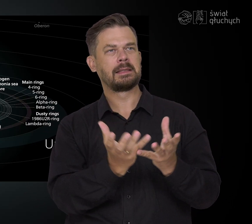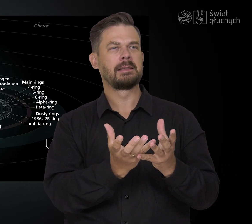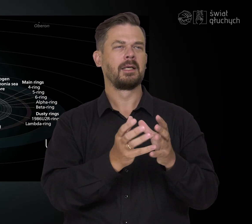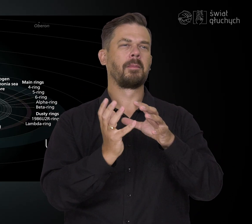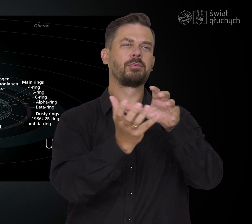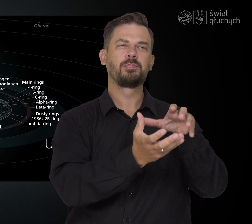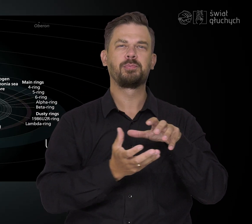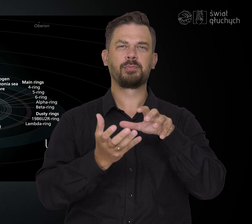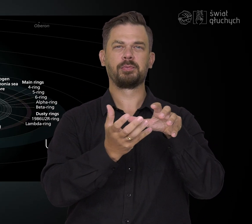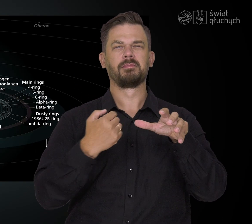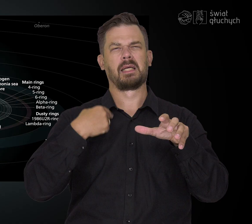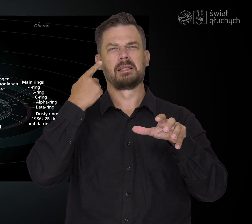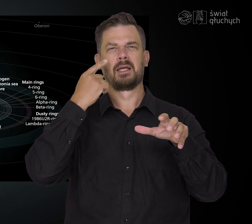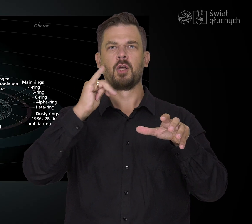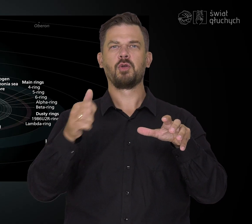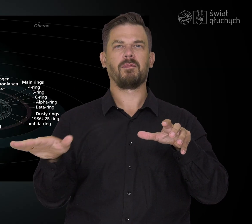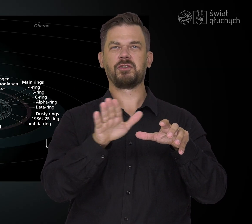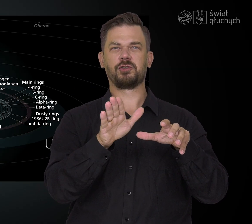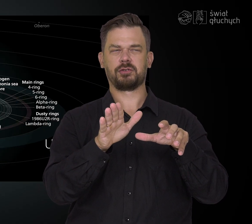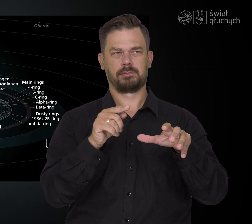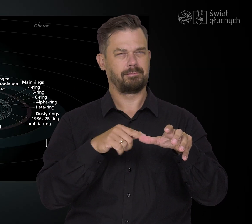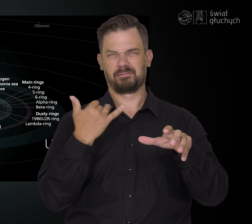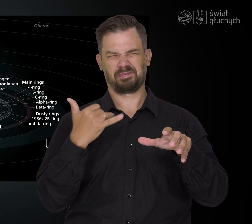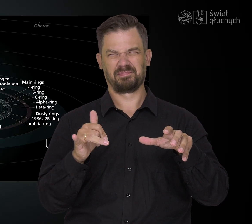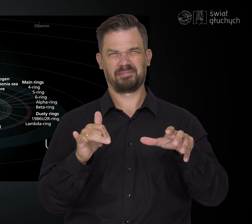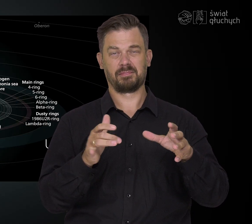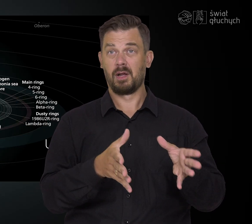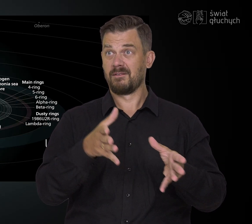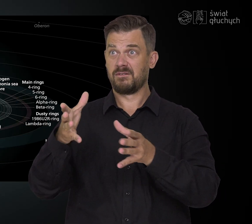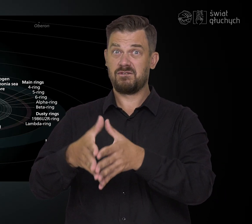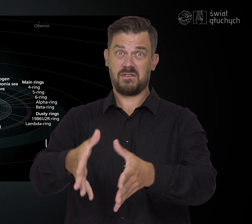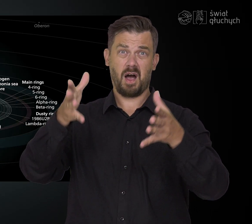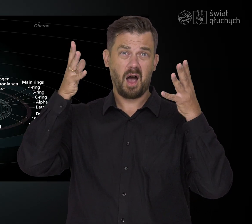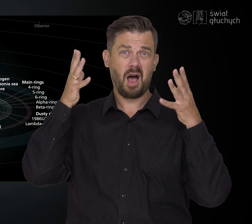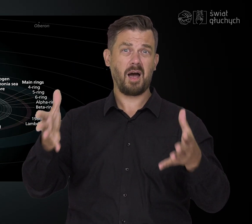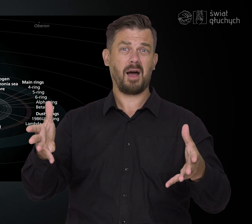czy gazowych chmurach, które znamy z Jowisza. Zamiast tego pomyślcie o ogromnej planecie,